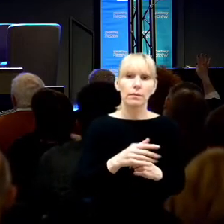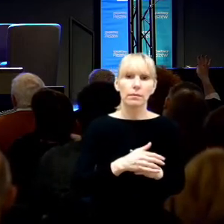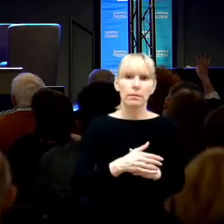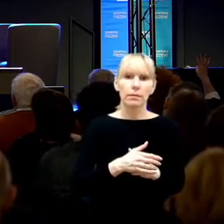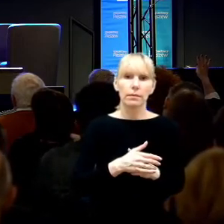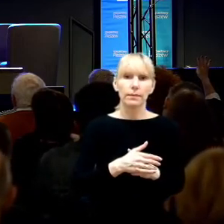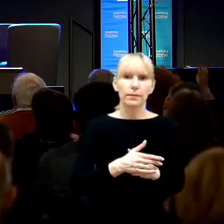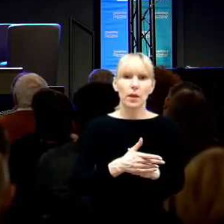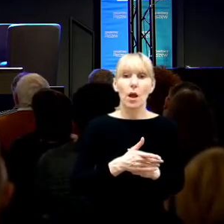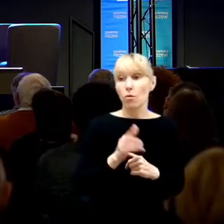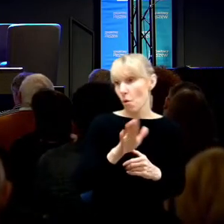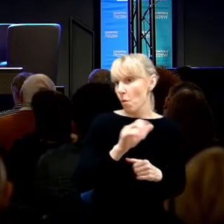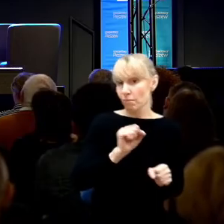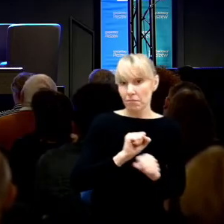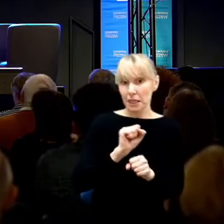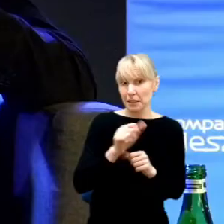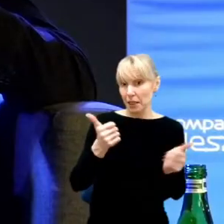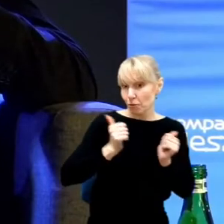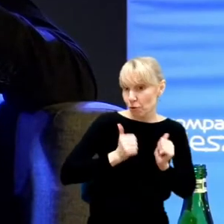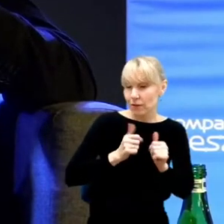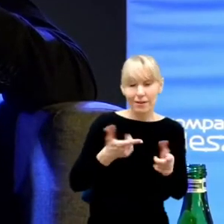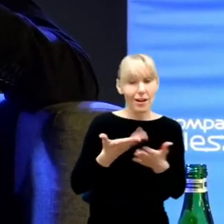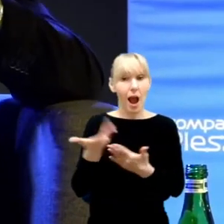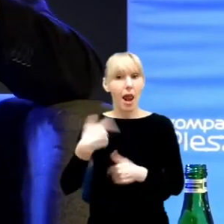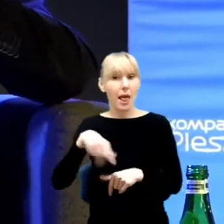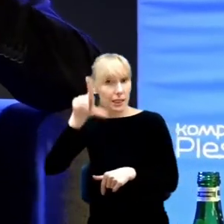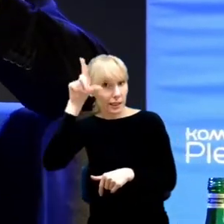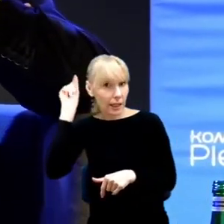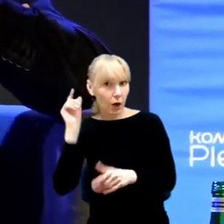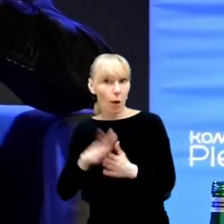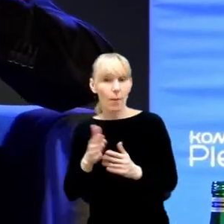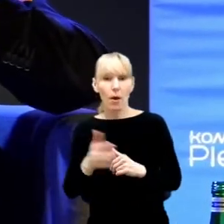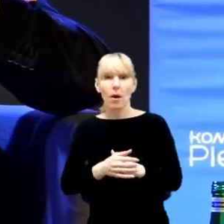Zaraz oddam głos, tak, bo już kończymy, mamy 15 minut przesunięcia,